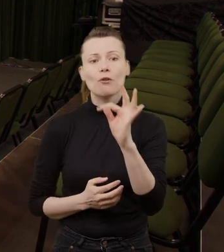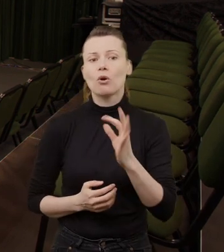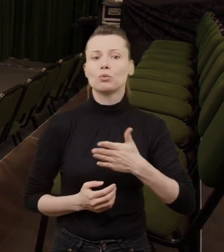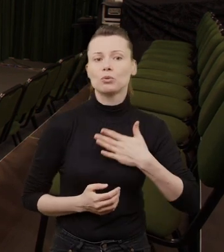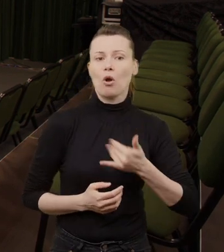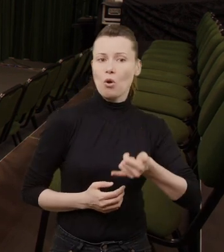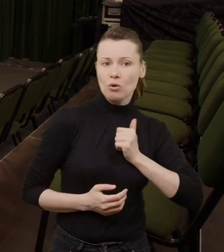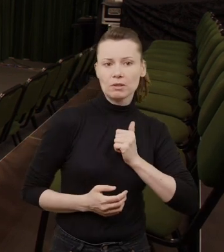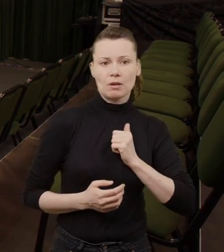Przejedziemy tam windą.